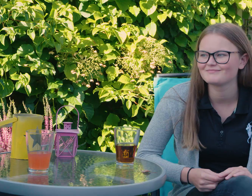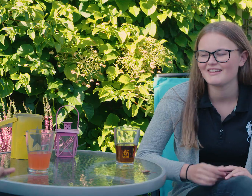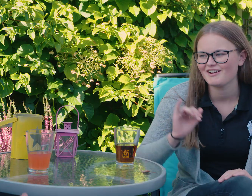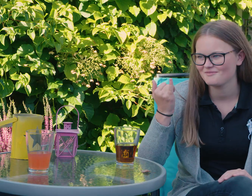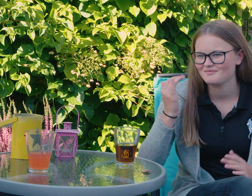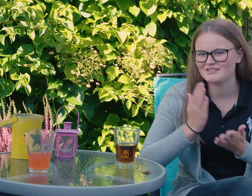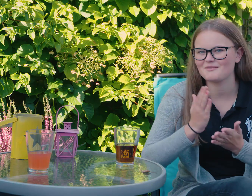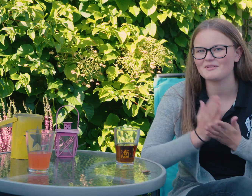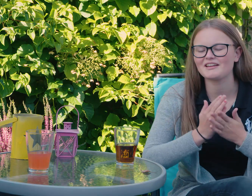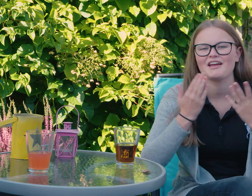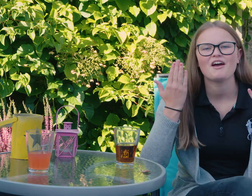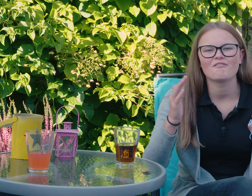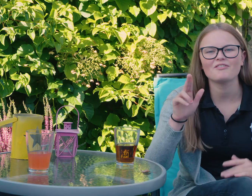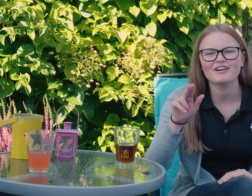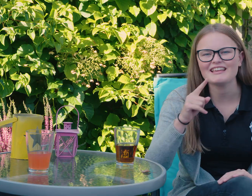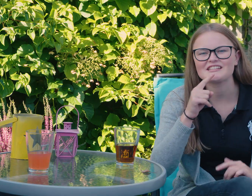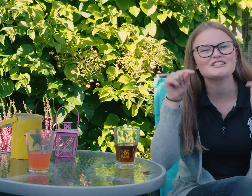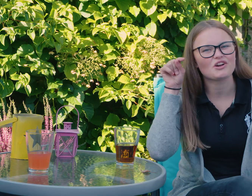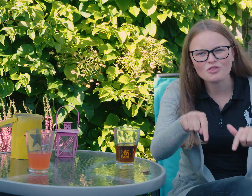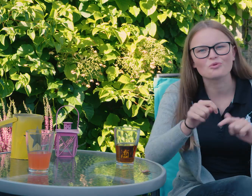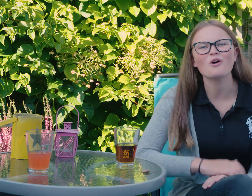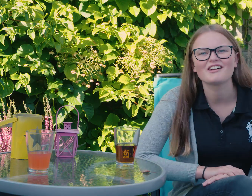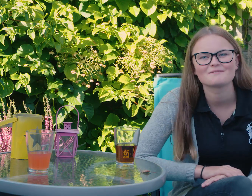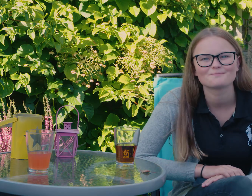Ja, det stemmer. Hva var det Isaac sa nå?